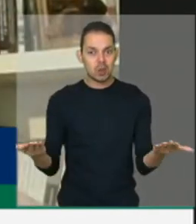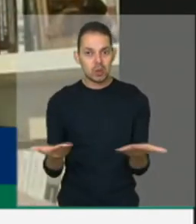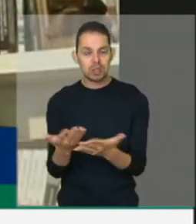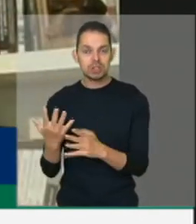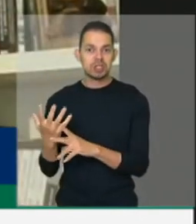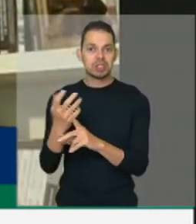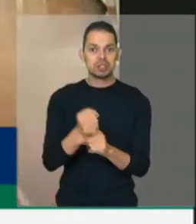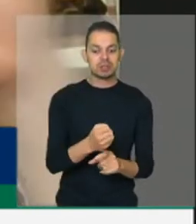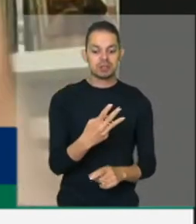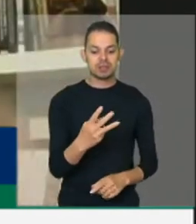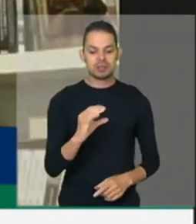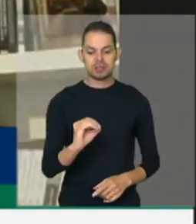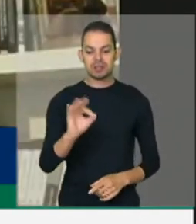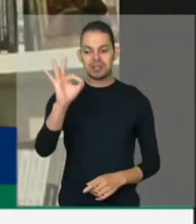PARA CÁ ... 30%, 1/3 DAS